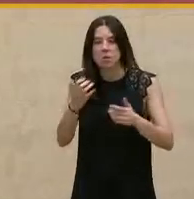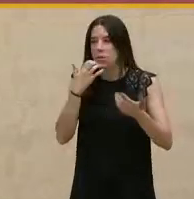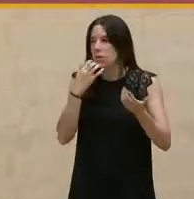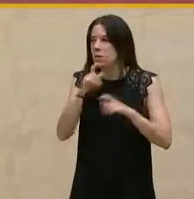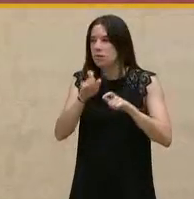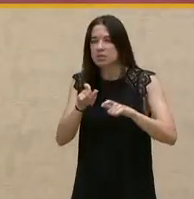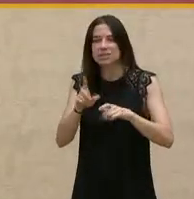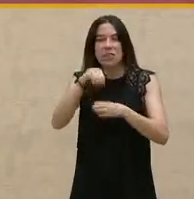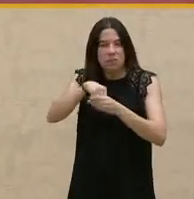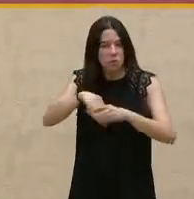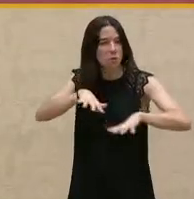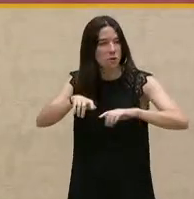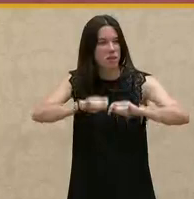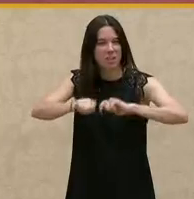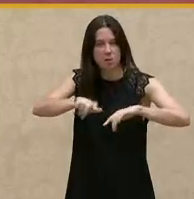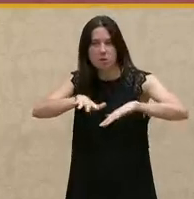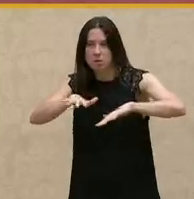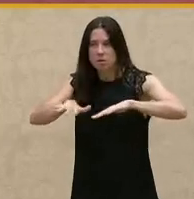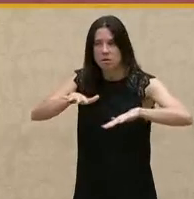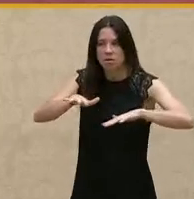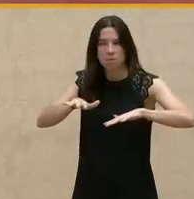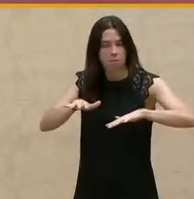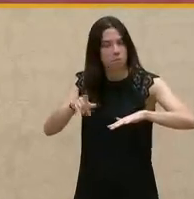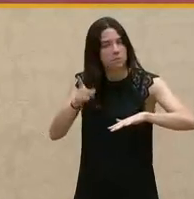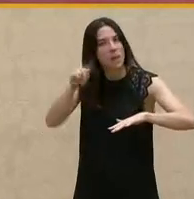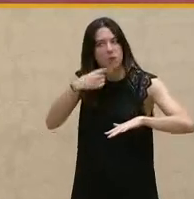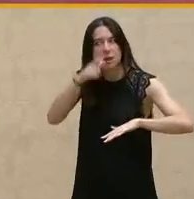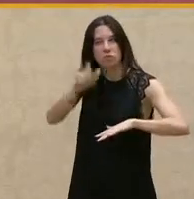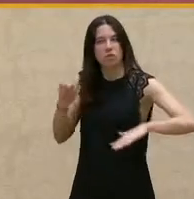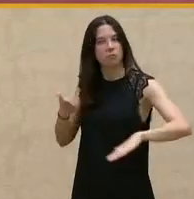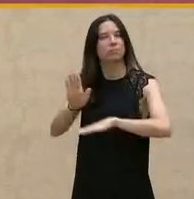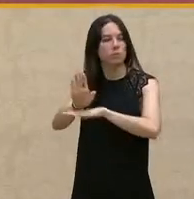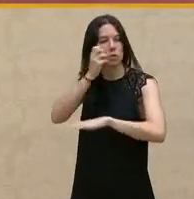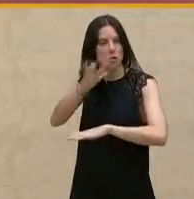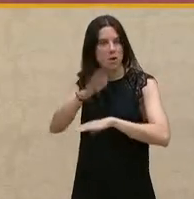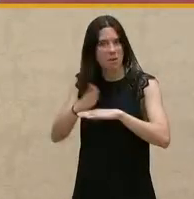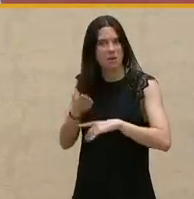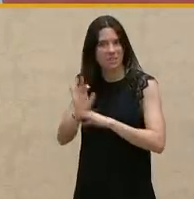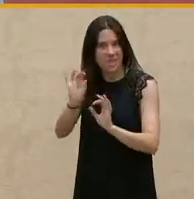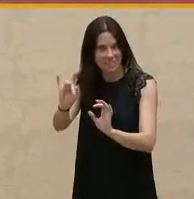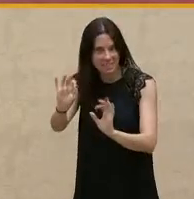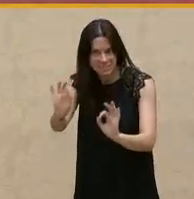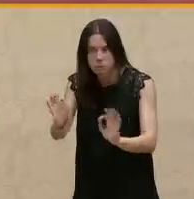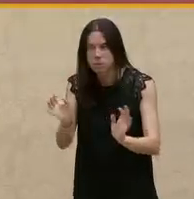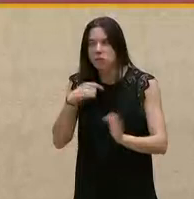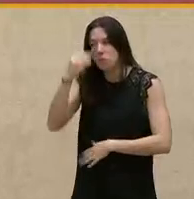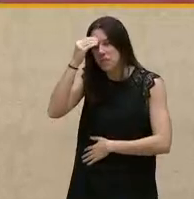asociativo, no sea una gran anfitriona para esa representación, pero creo que está descompensado,